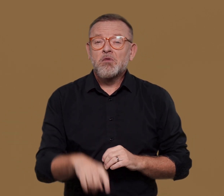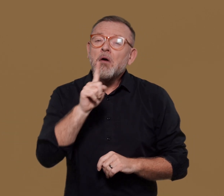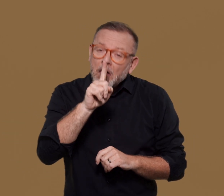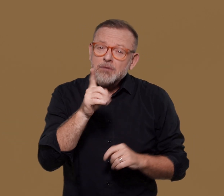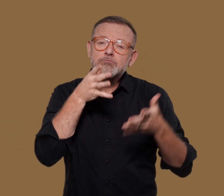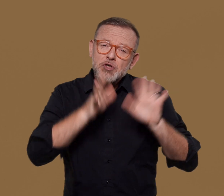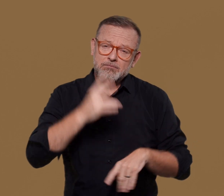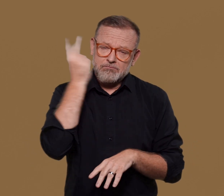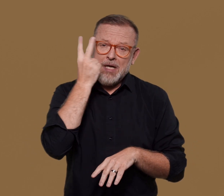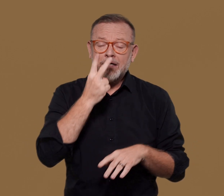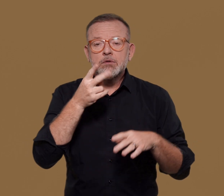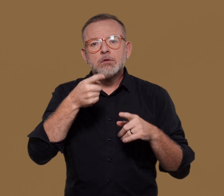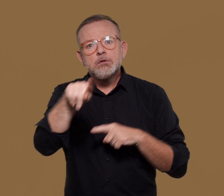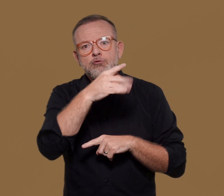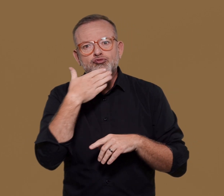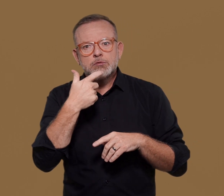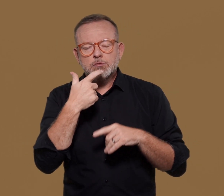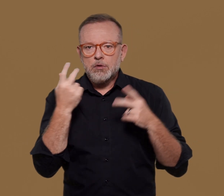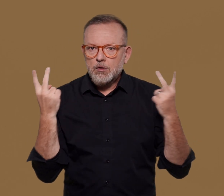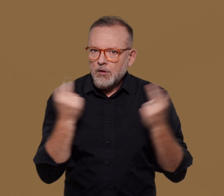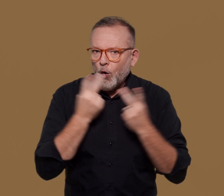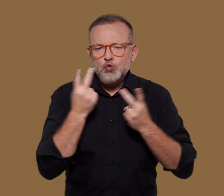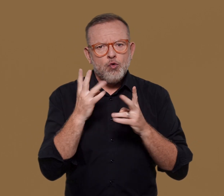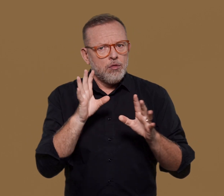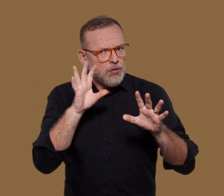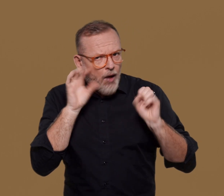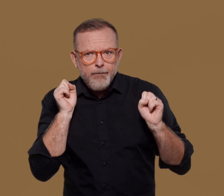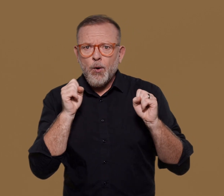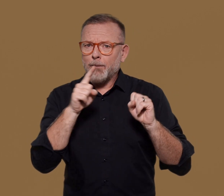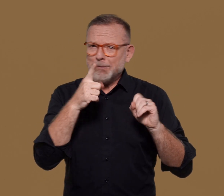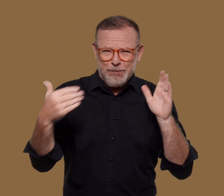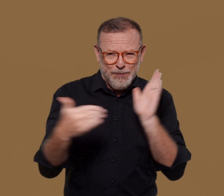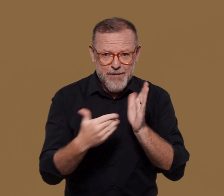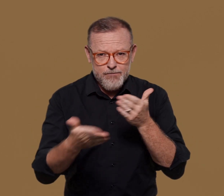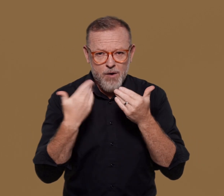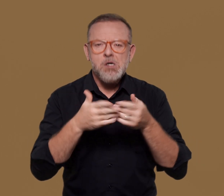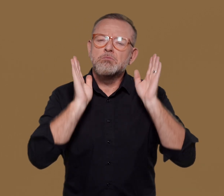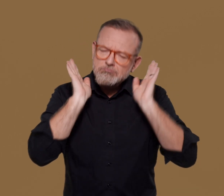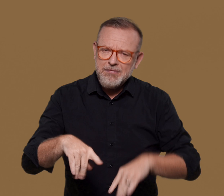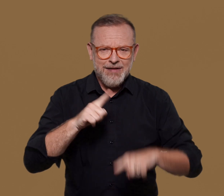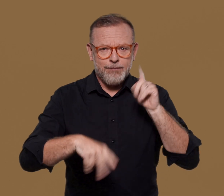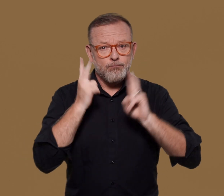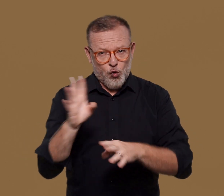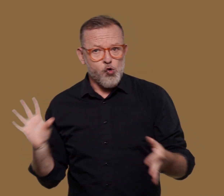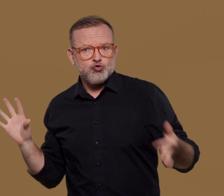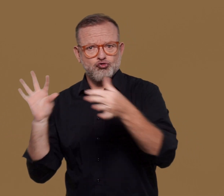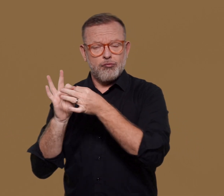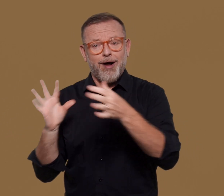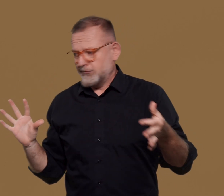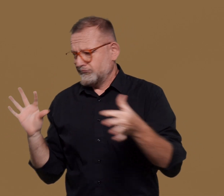Pokud by si neslyšící nebyli jisti správným porozuměním informací, nebo by potřebovali pomoci s orientací na našem webu,